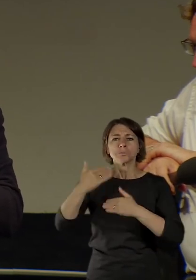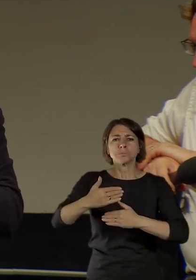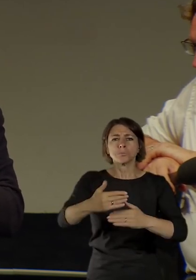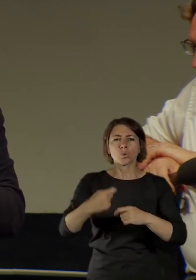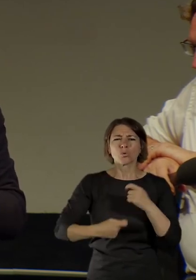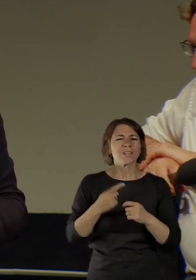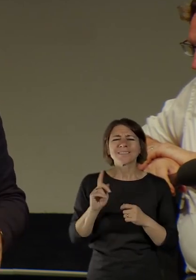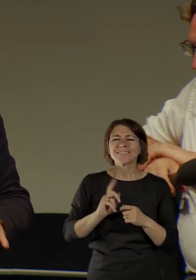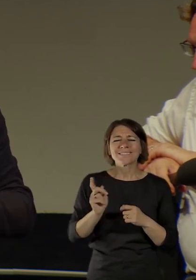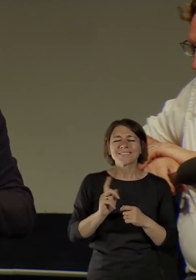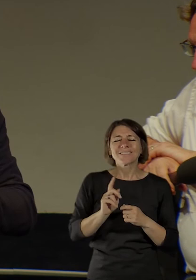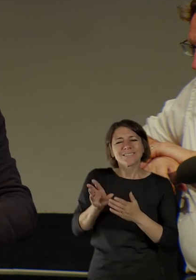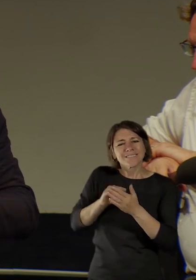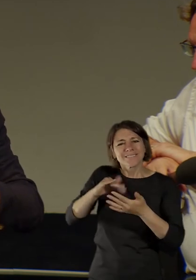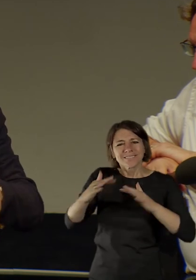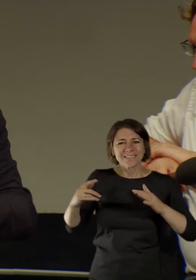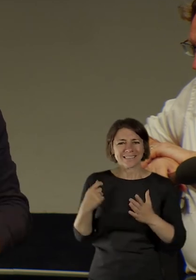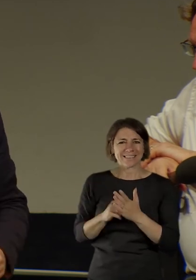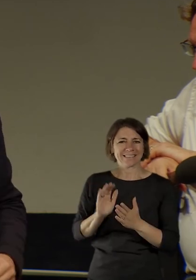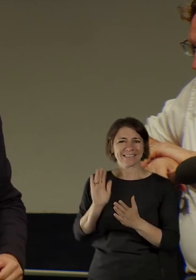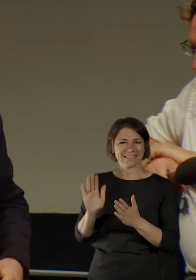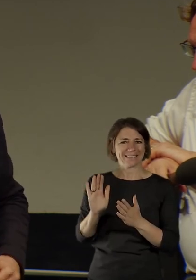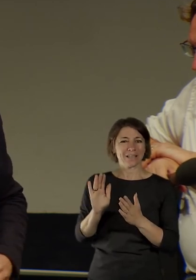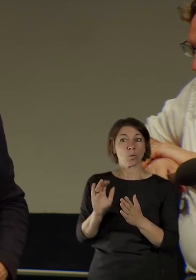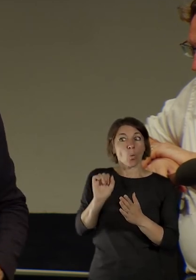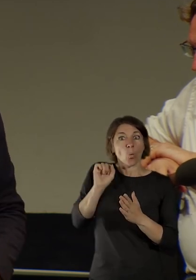Ale doplnit další popis regulace.